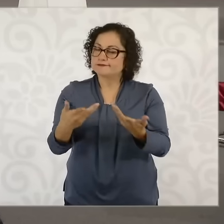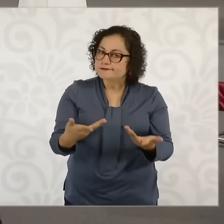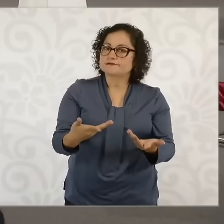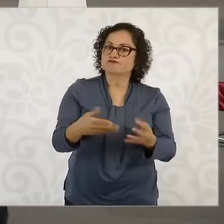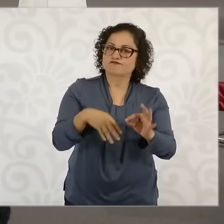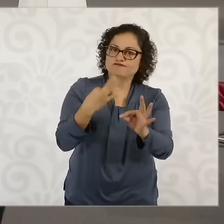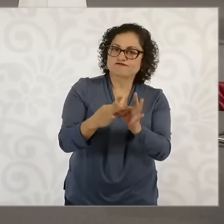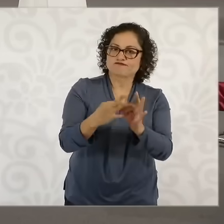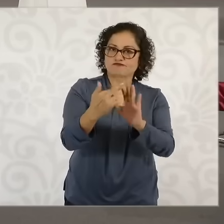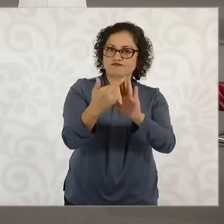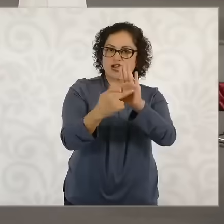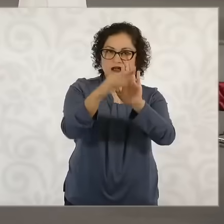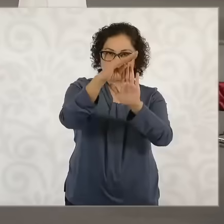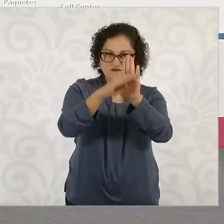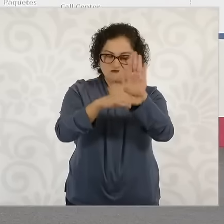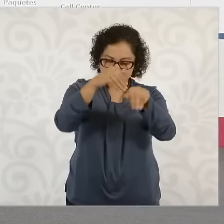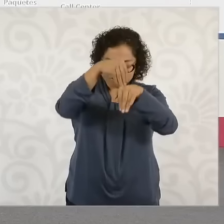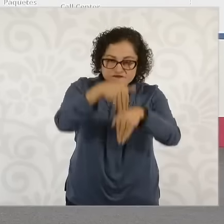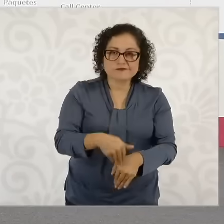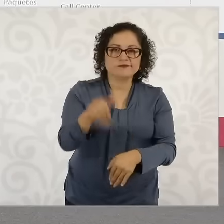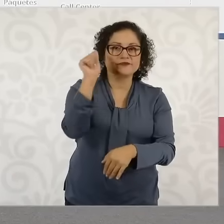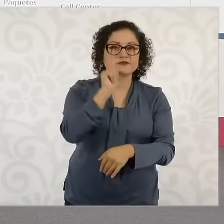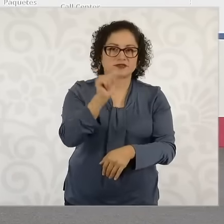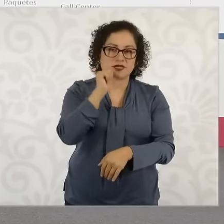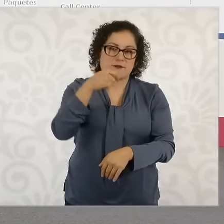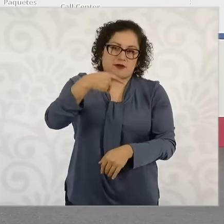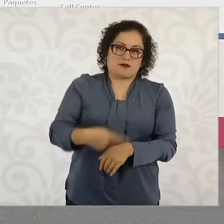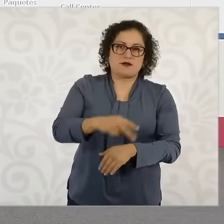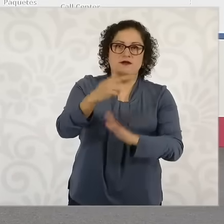normatividad que nos indica la autoridad aeronáutica de nuestro país, pero también